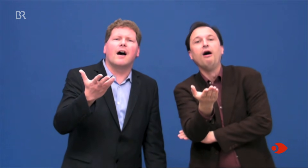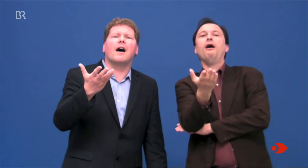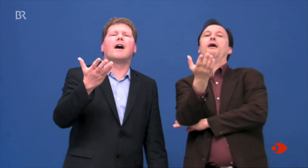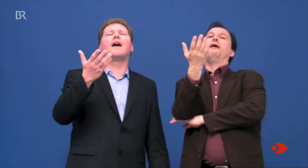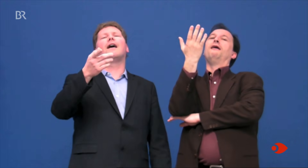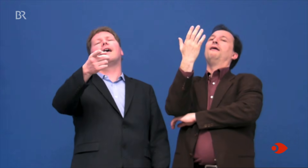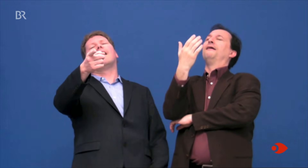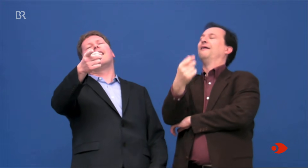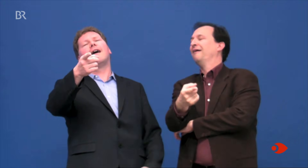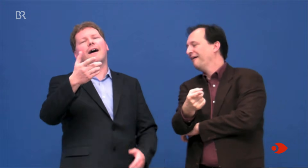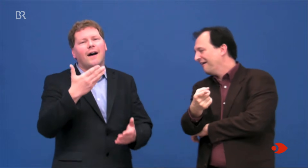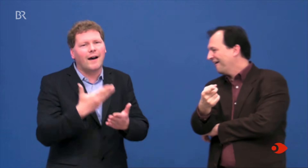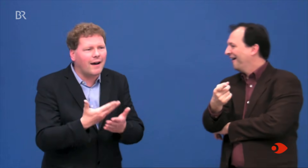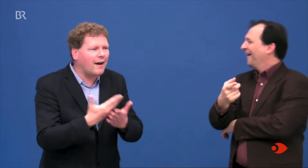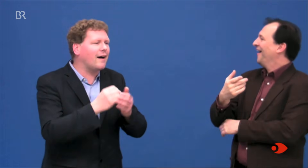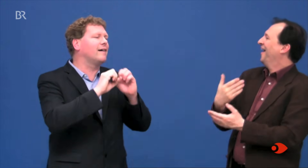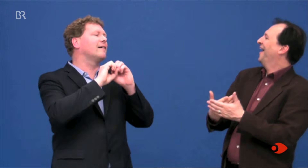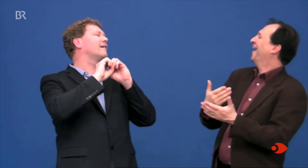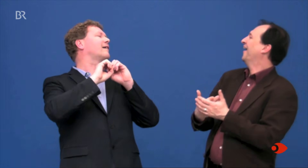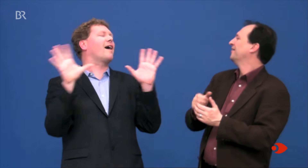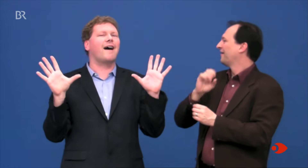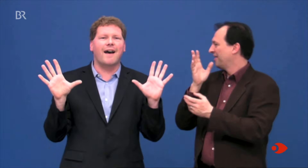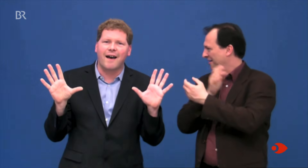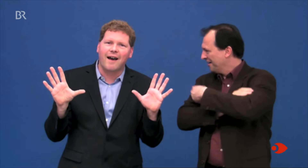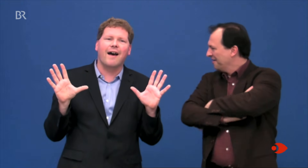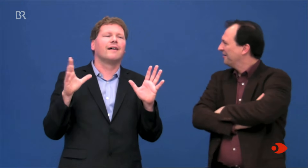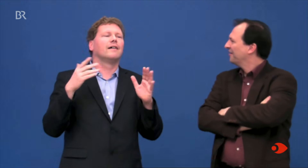Aha, jetzt ist es klar.